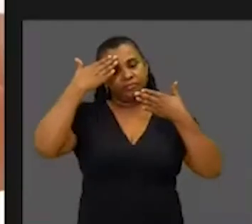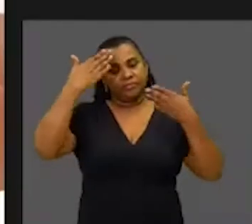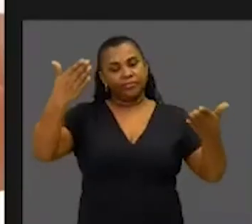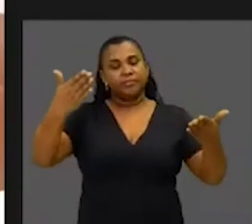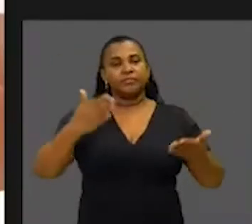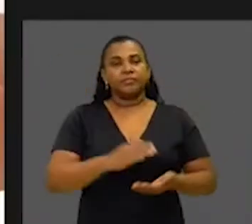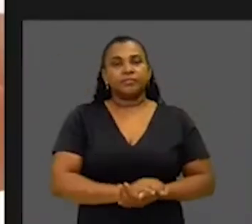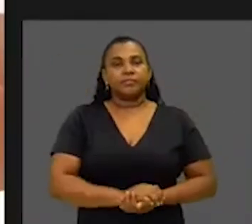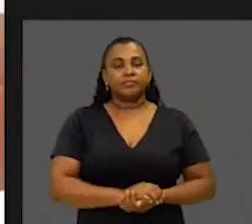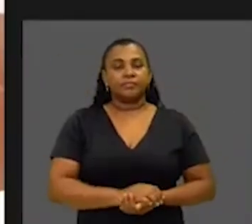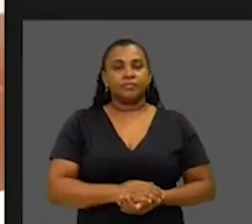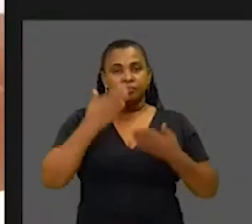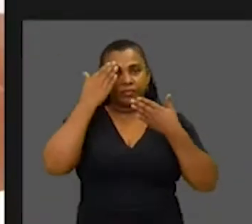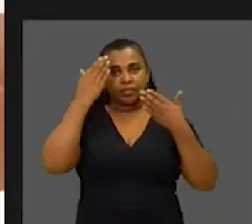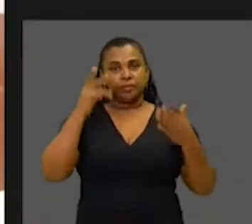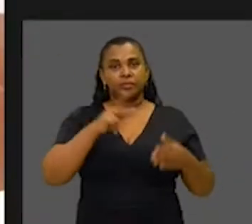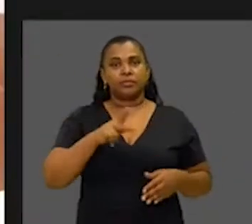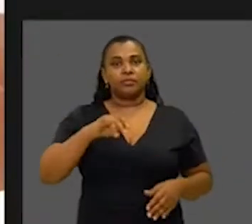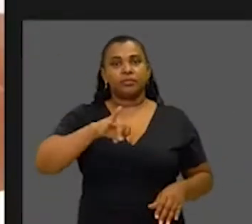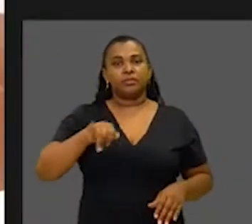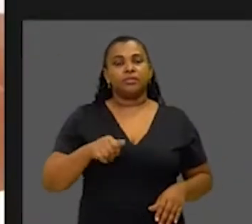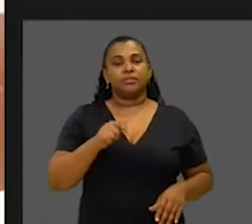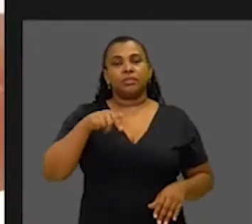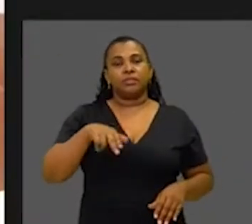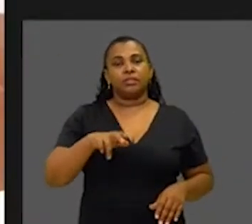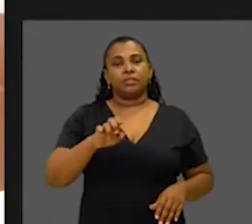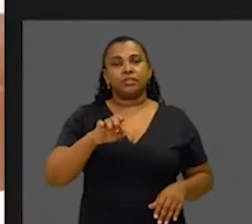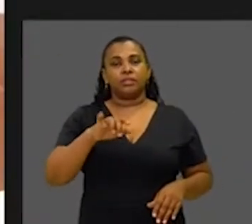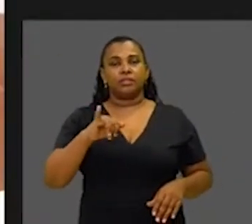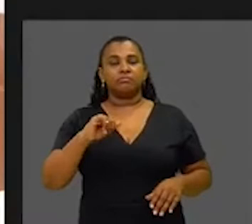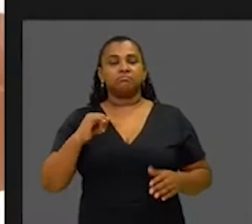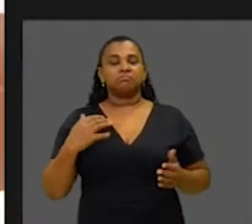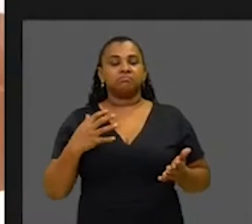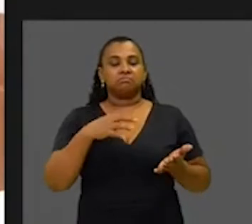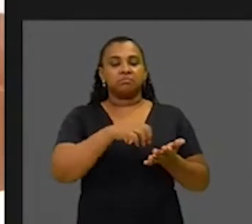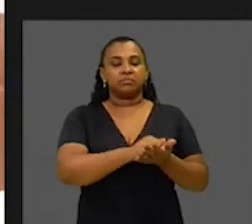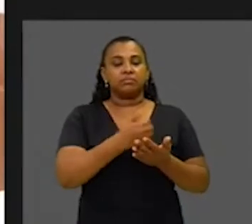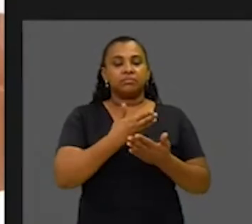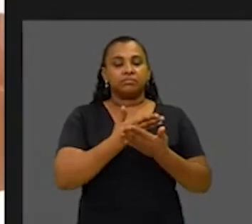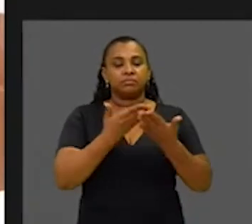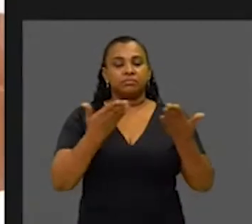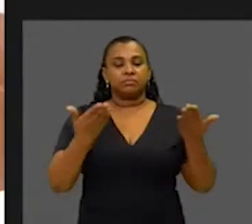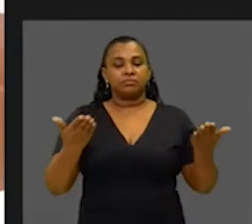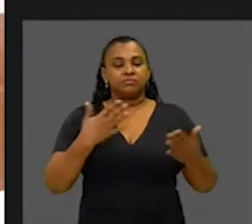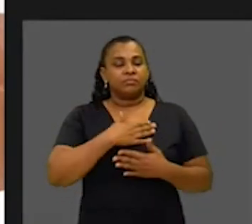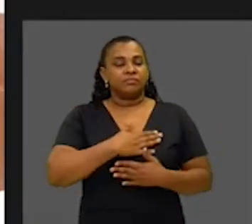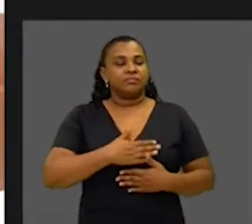professora Jaqueline eu quero fazer um registro Público aqui da honra que foi acompanhar a senhora